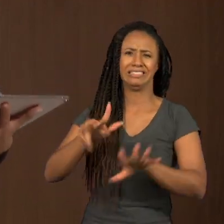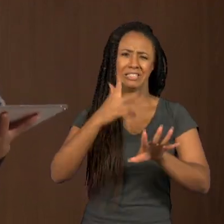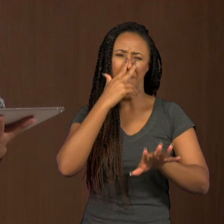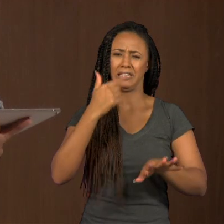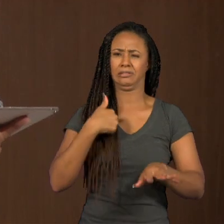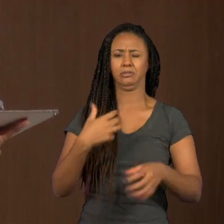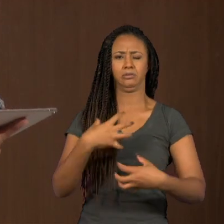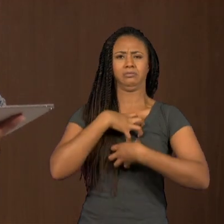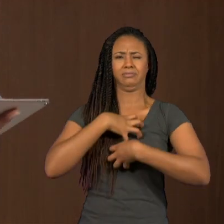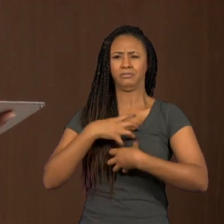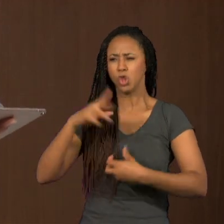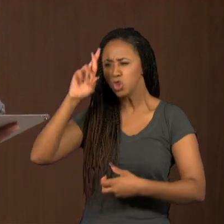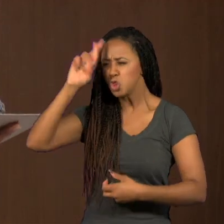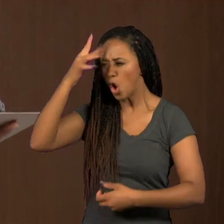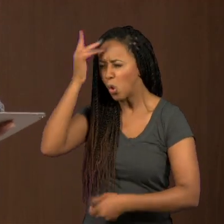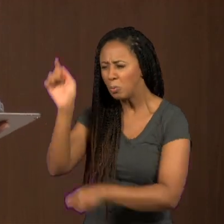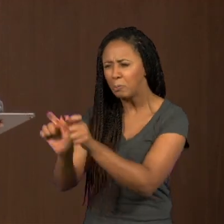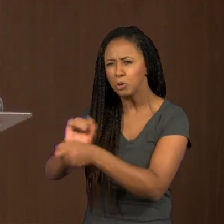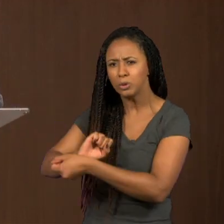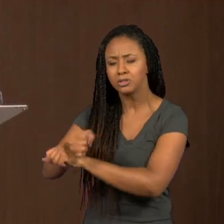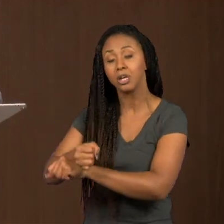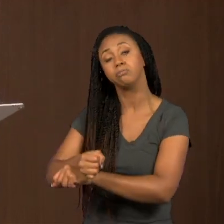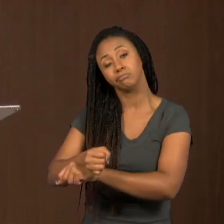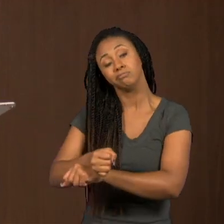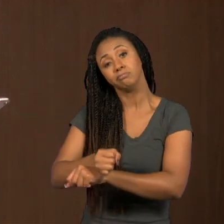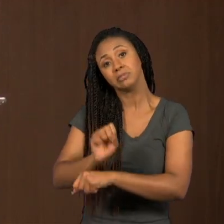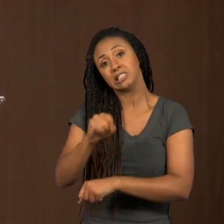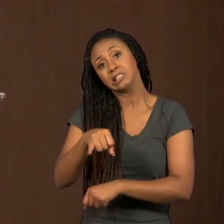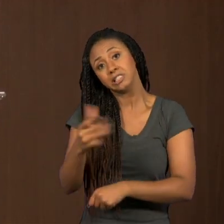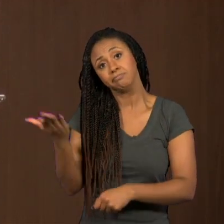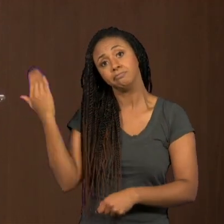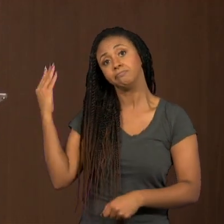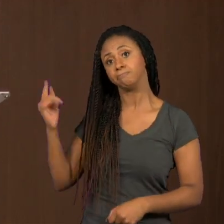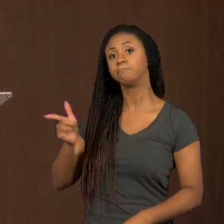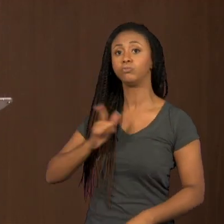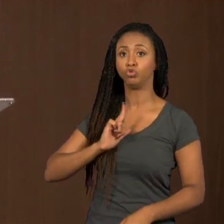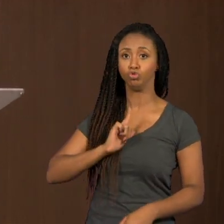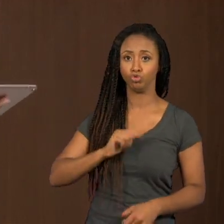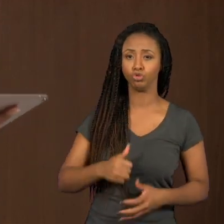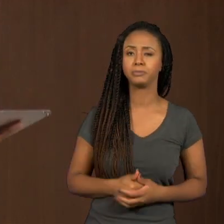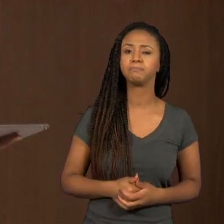PROPRIETÁRIO DOS ESCRAVOS. SIGNIFICA, CLARO, QUE